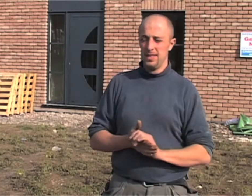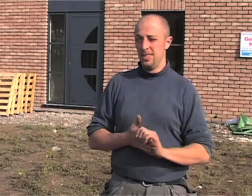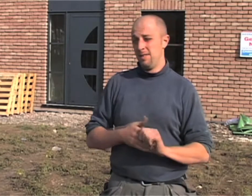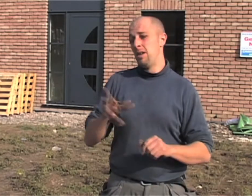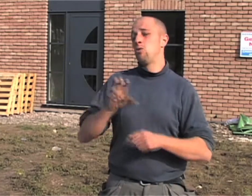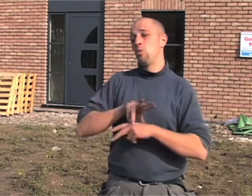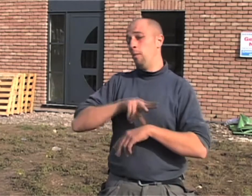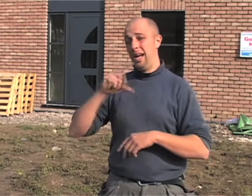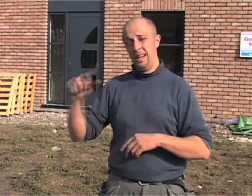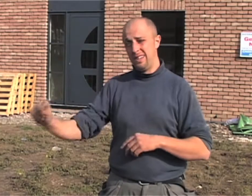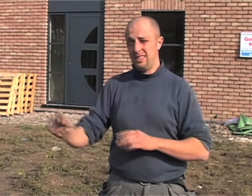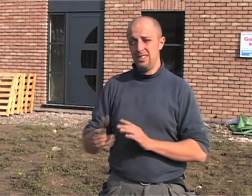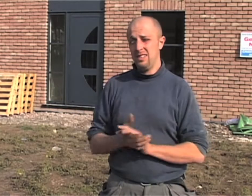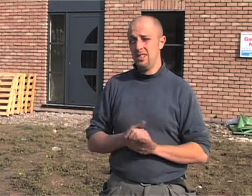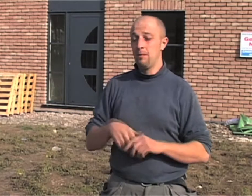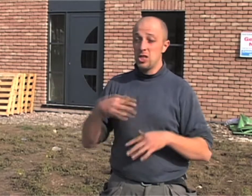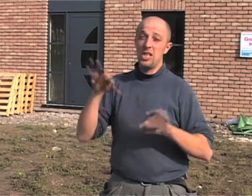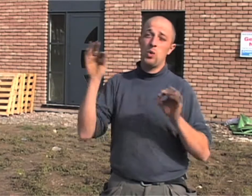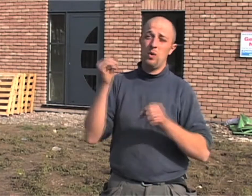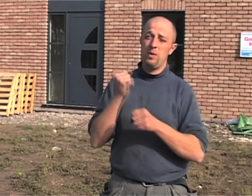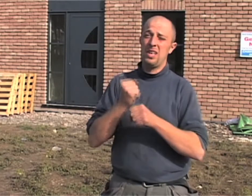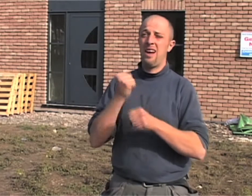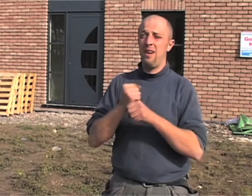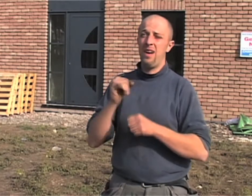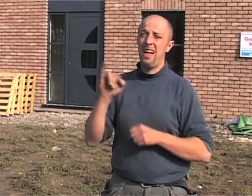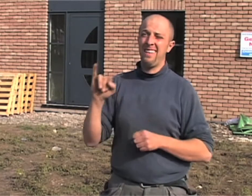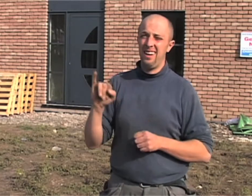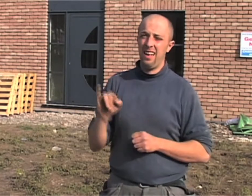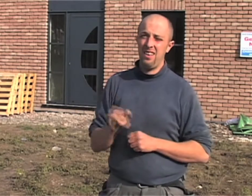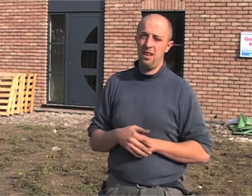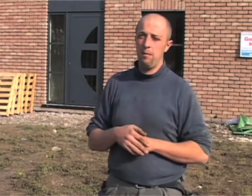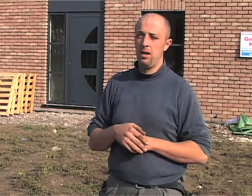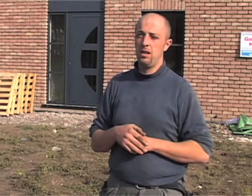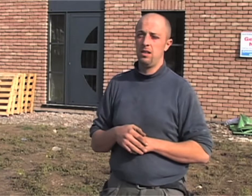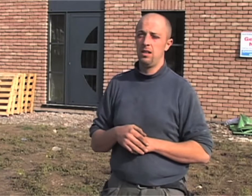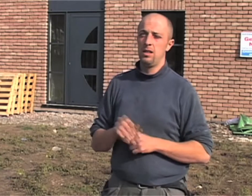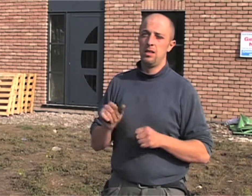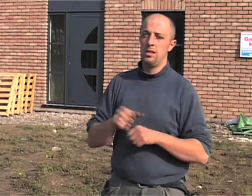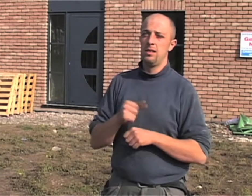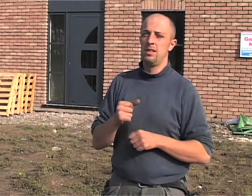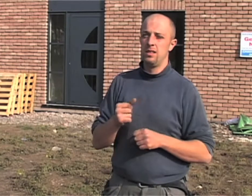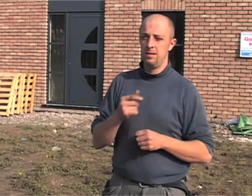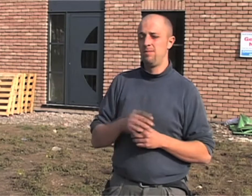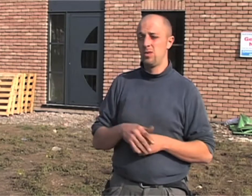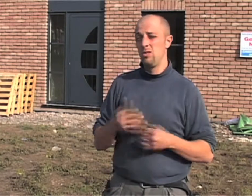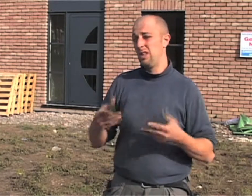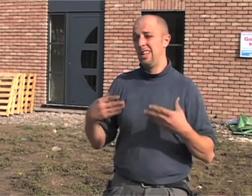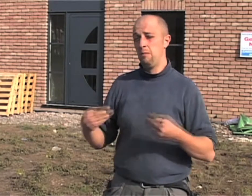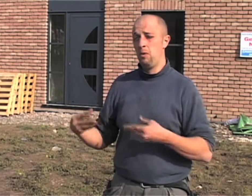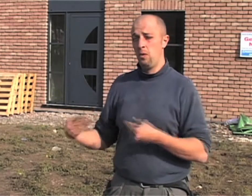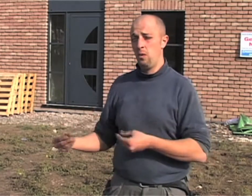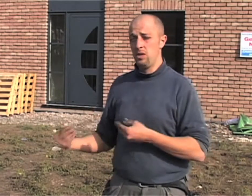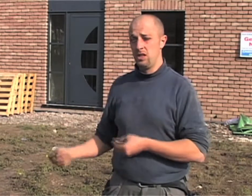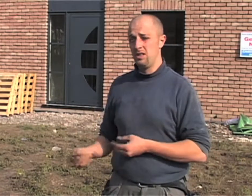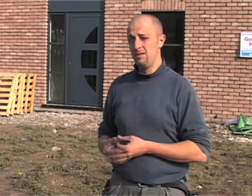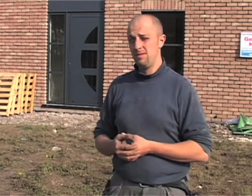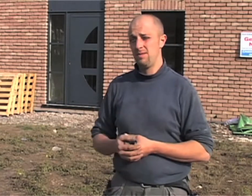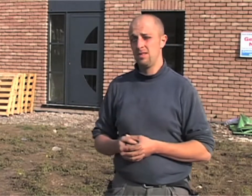et je suis parti. J'ai trouvé un emploi en tant qu'intérimaire. C'était un travail de pose.